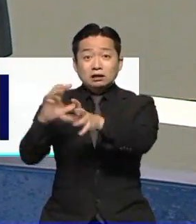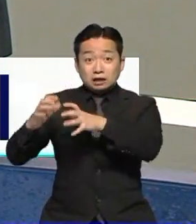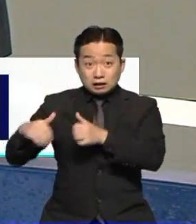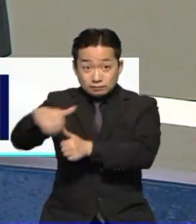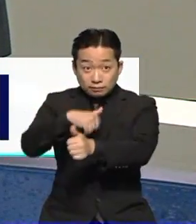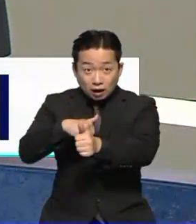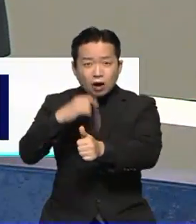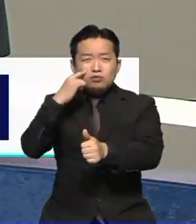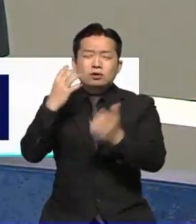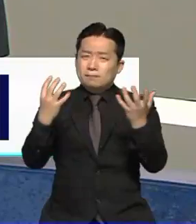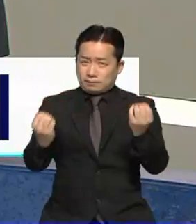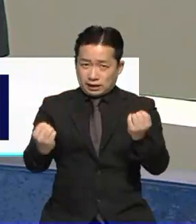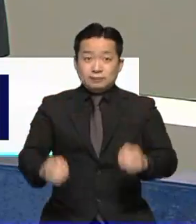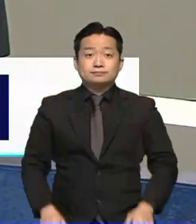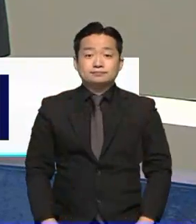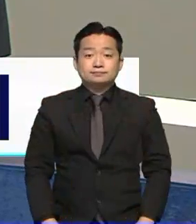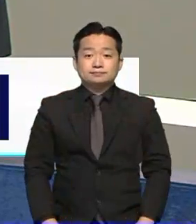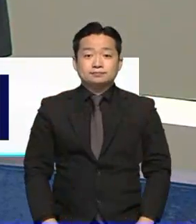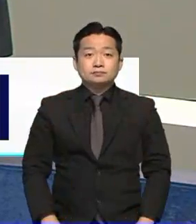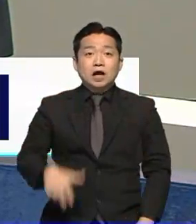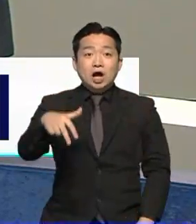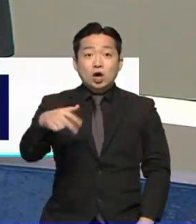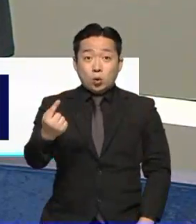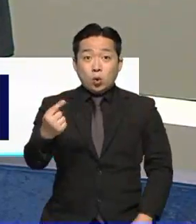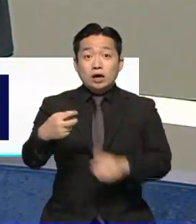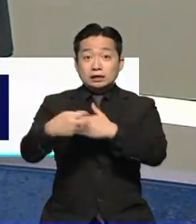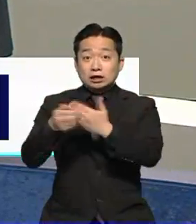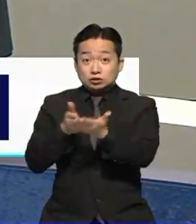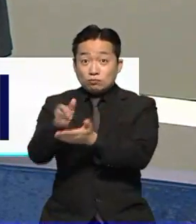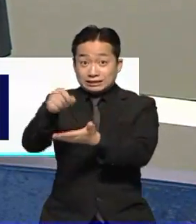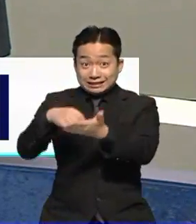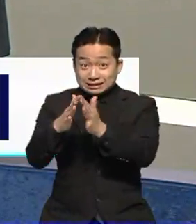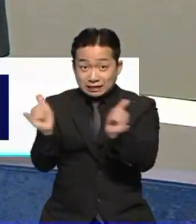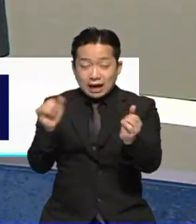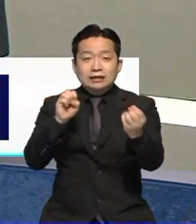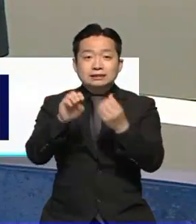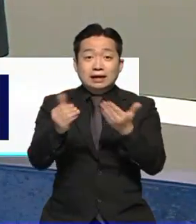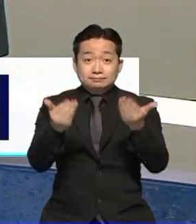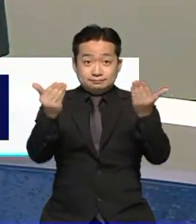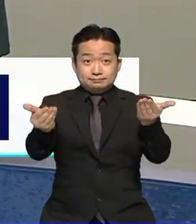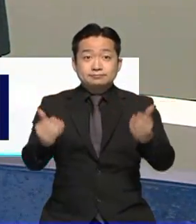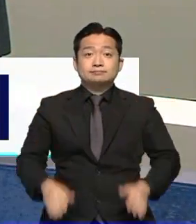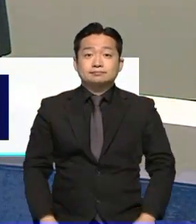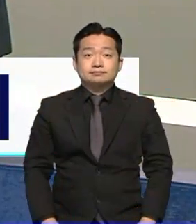많습니다. 조동찬 의학전문기자가 그 질문의 답을 전해 드리겠습니다.